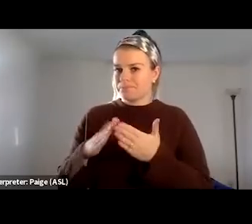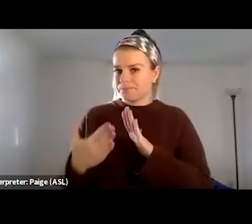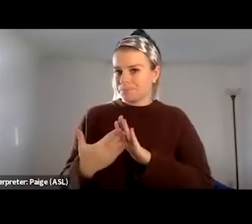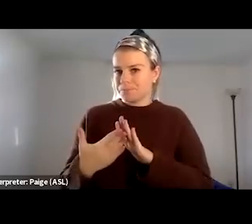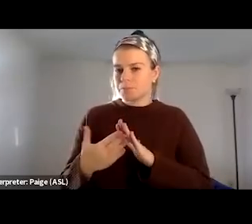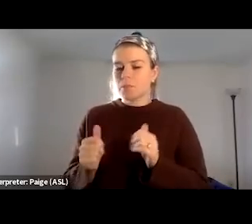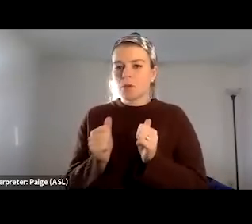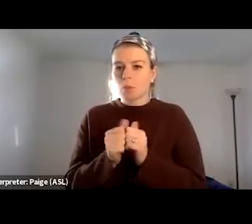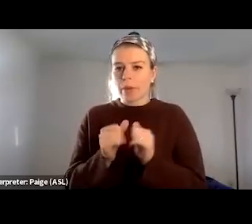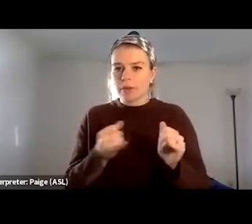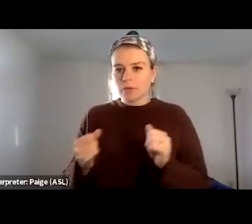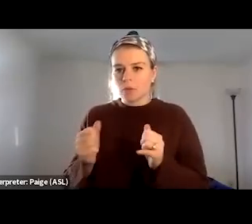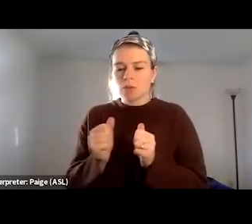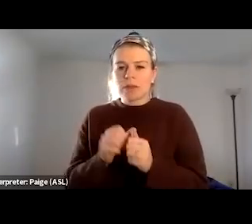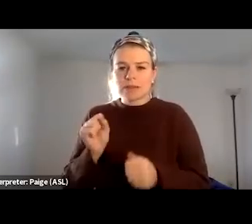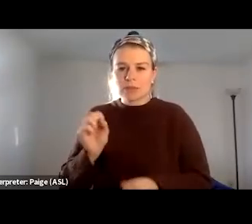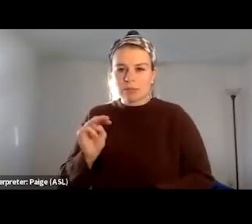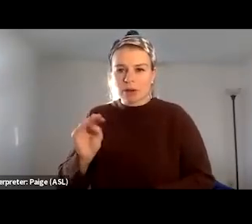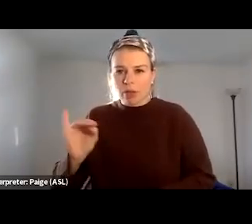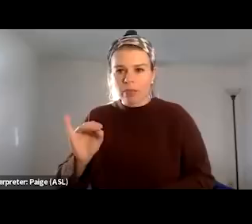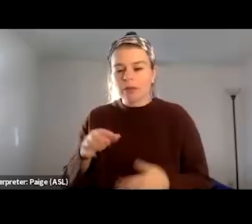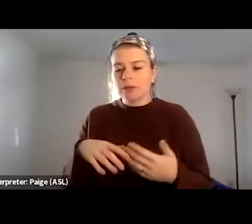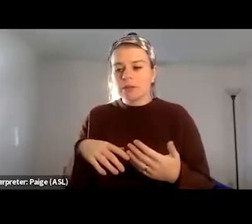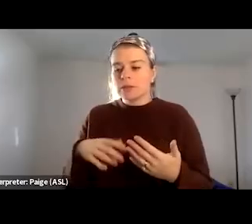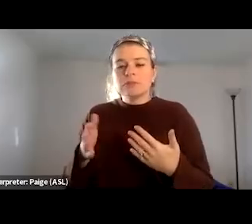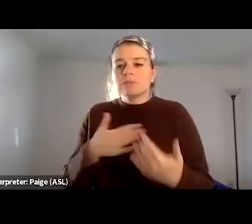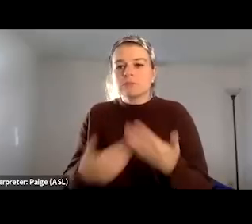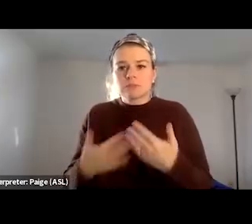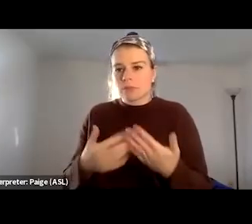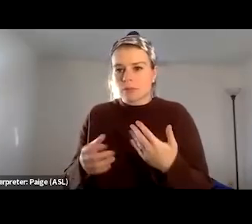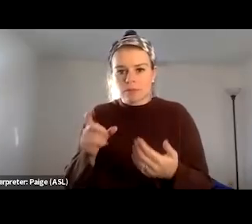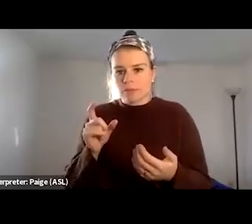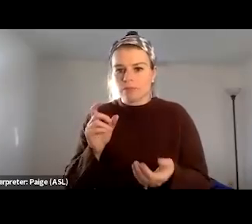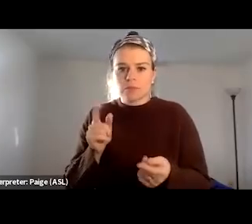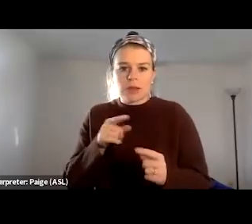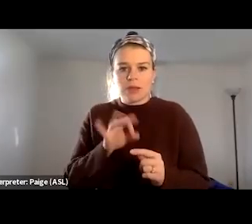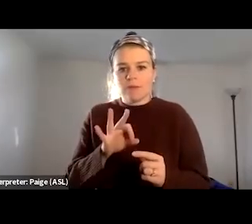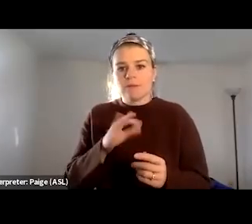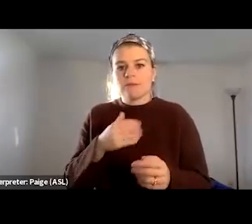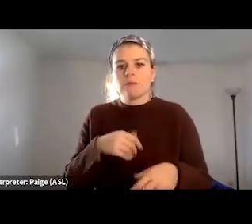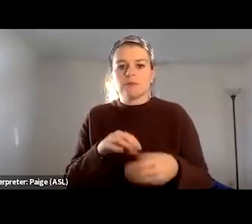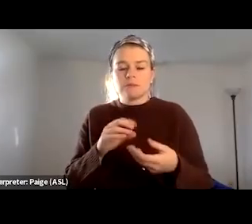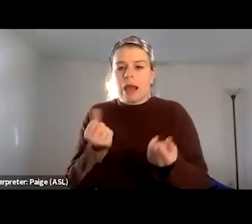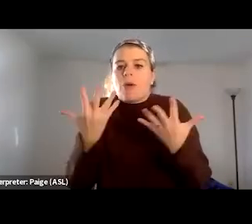independientemente del número de vecinos con los que reportan sentirse cercanos. Entonces, si están satisfechos con sus relaciones,